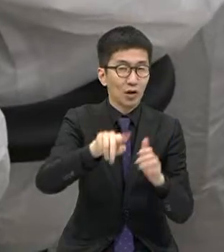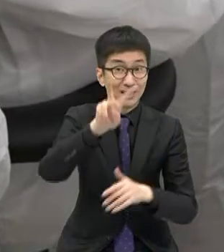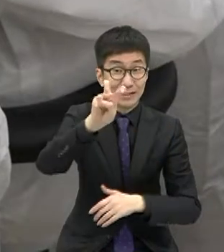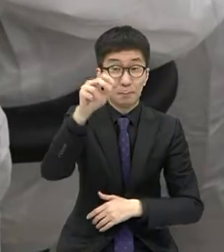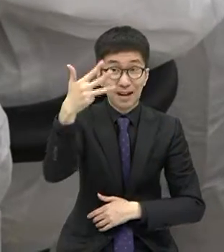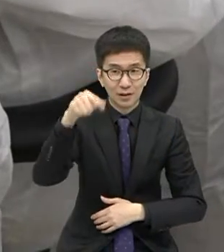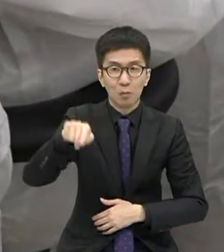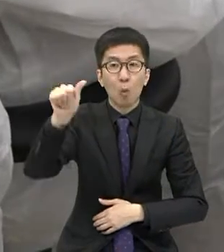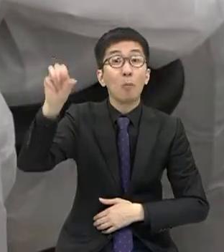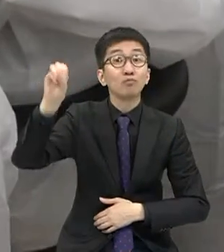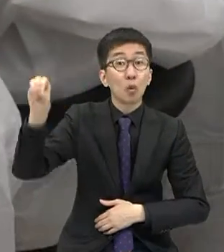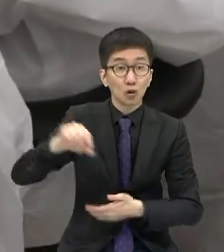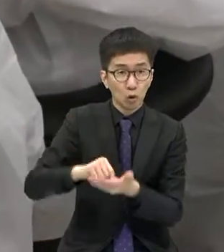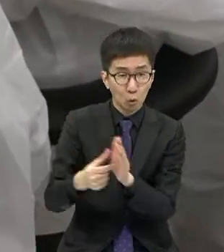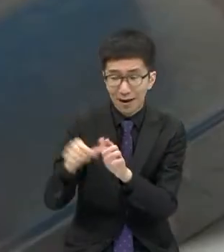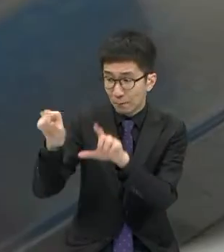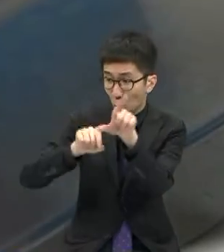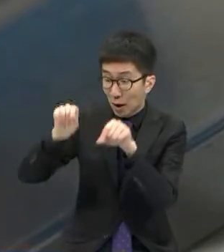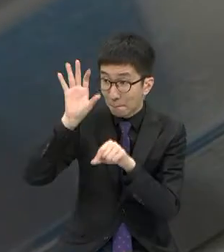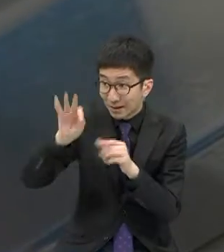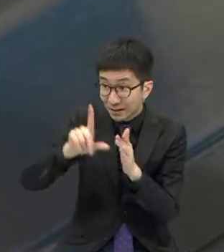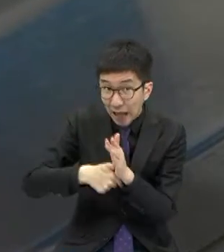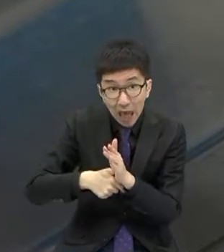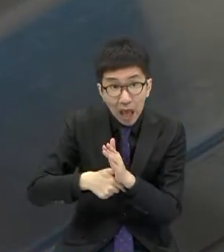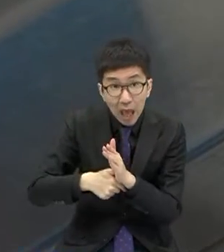결과 100% 모두 델타 변이로 확인됐다고 밝혔습니다.